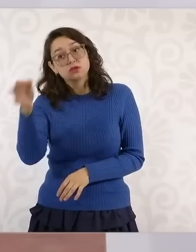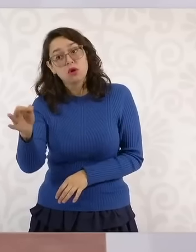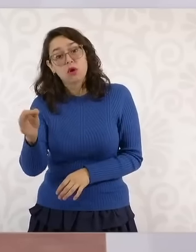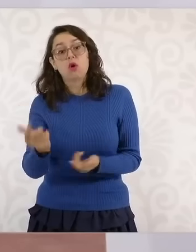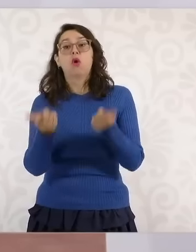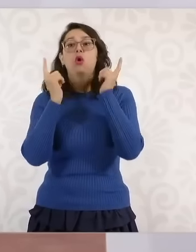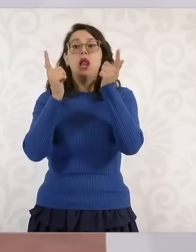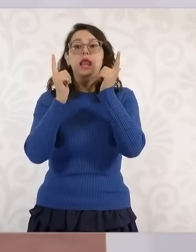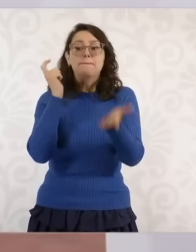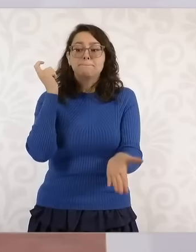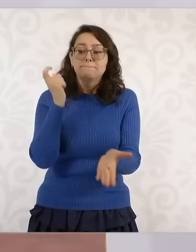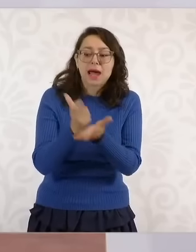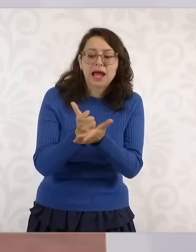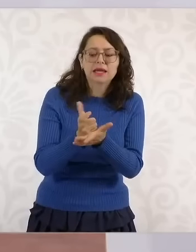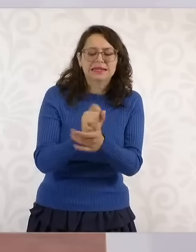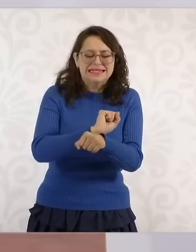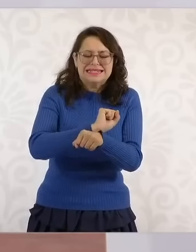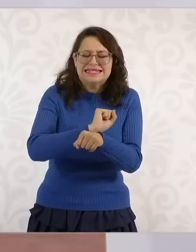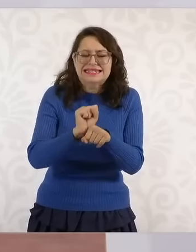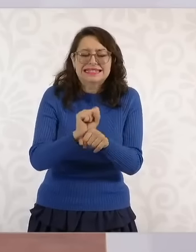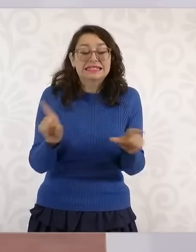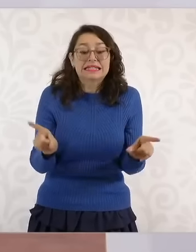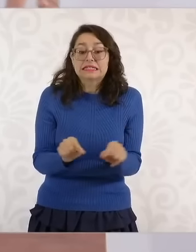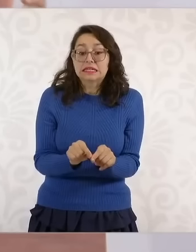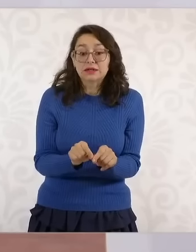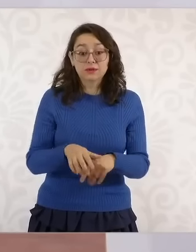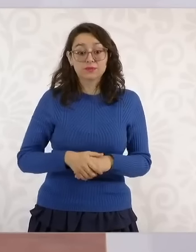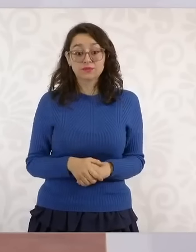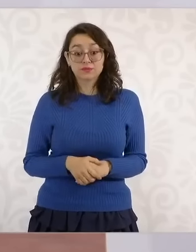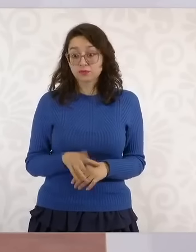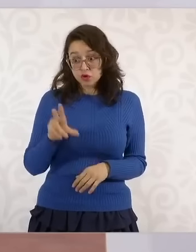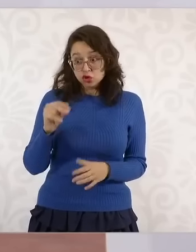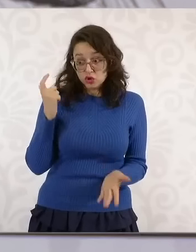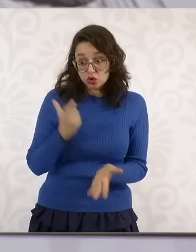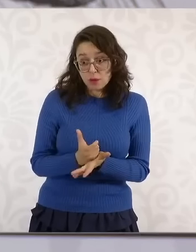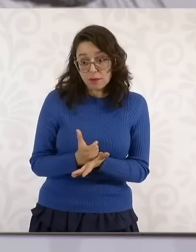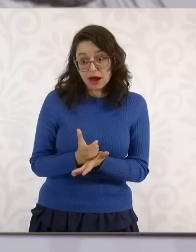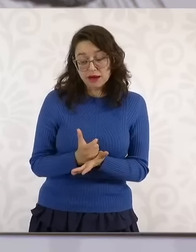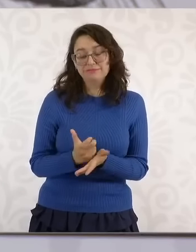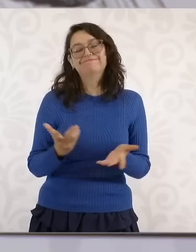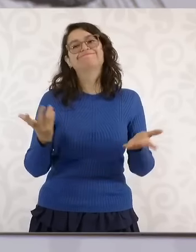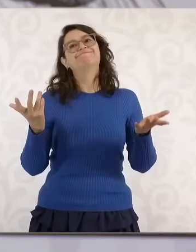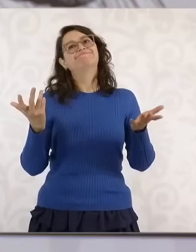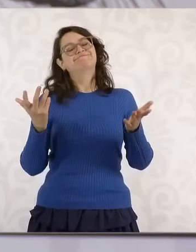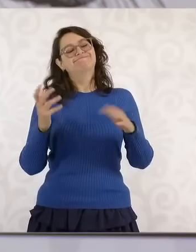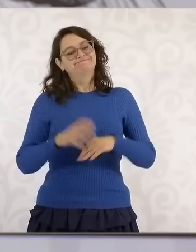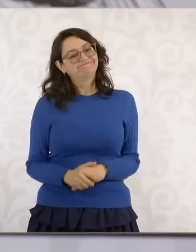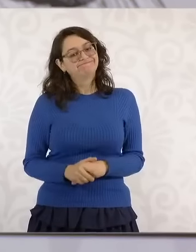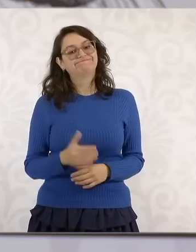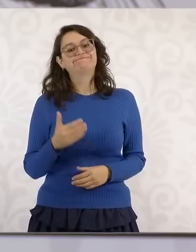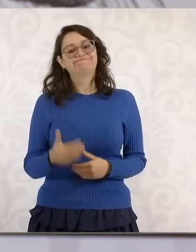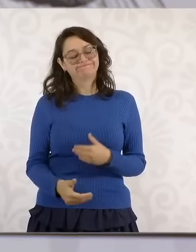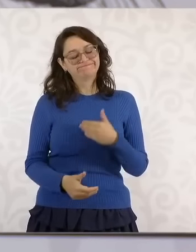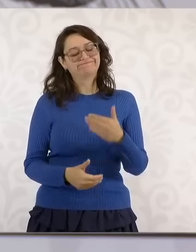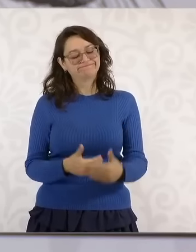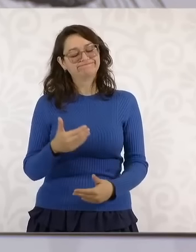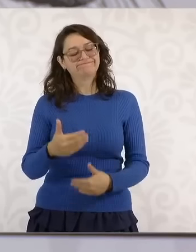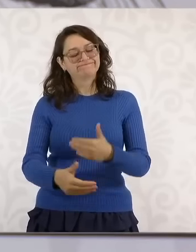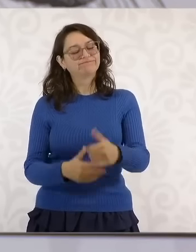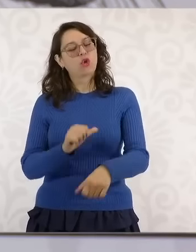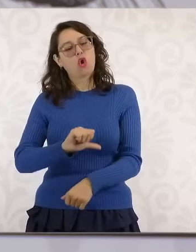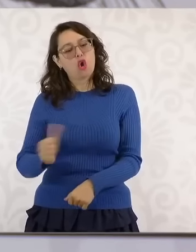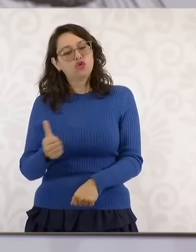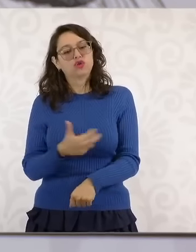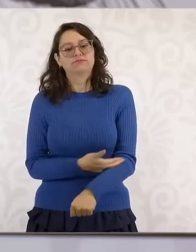sencillo. Si no pagan, pues entonces ya viene otro proceso que ya sería tema posterior. Y realmente